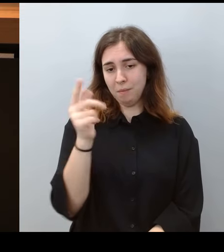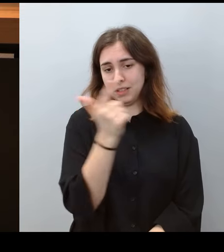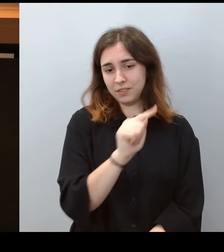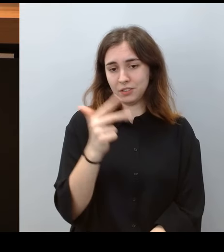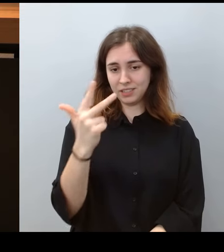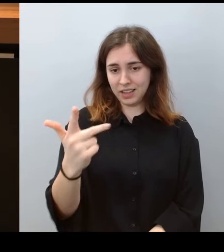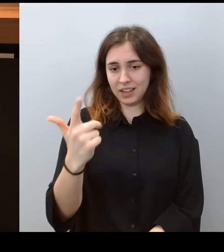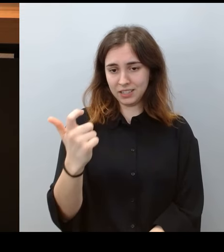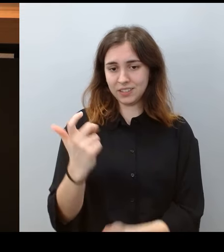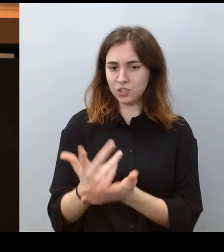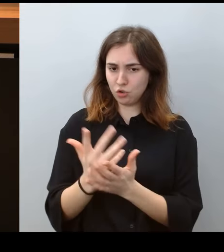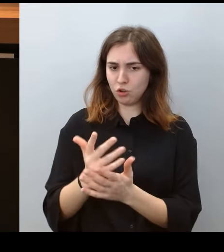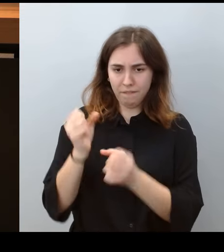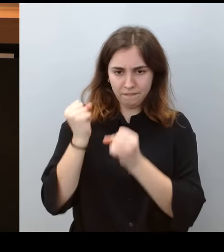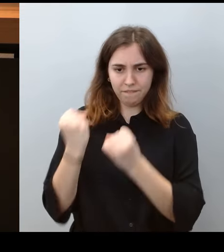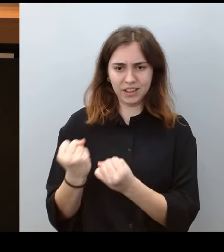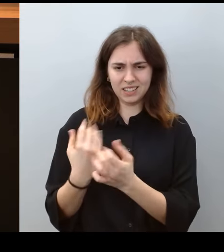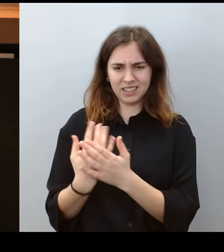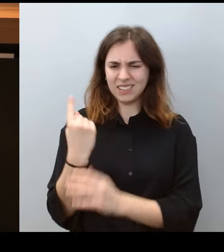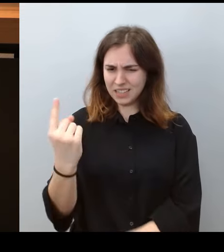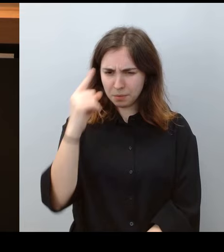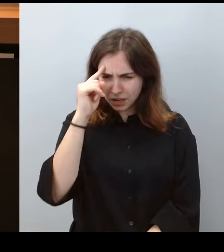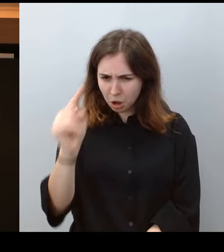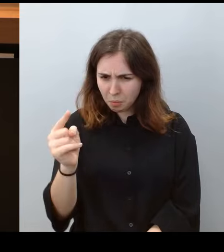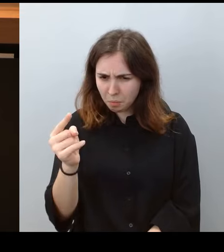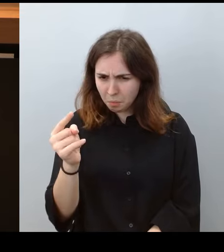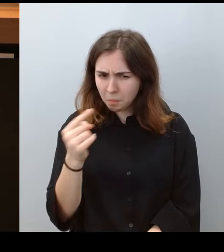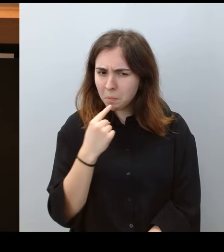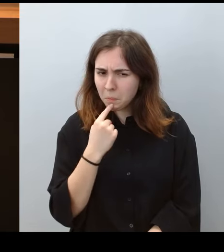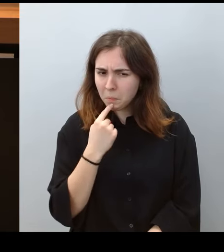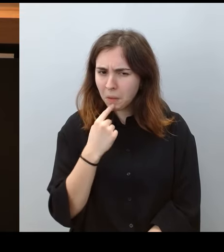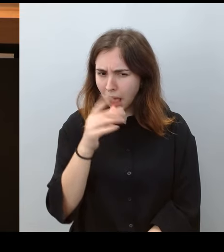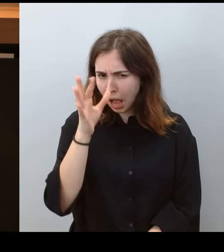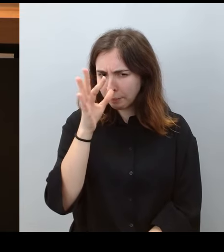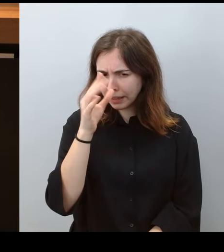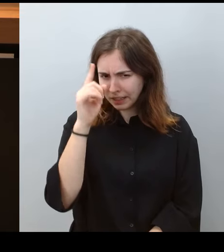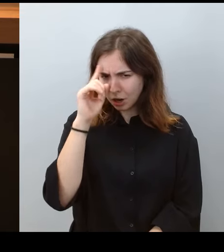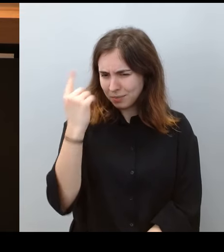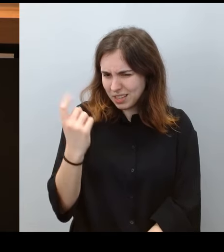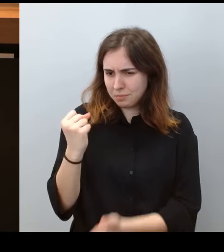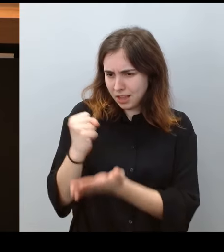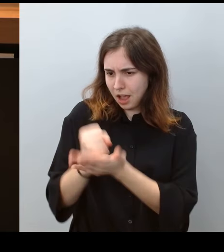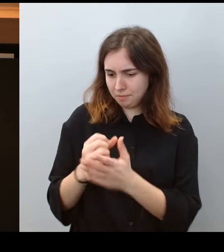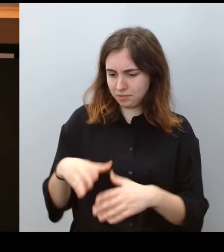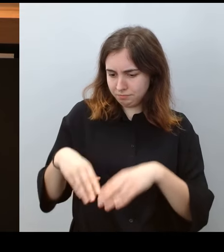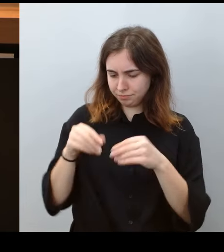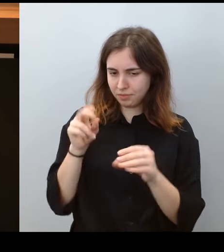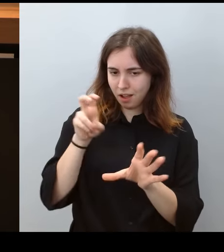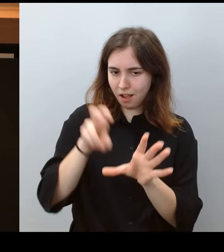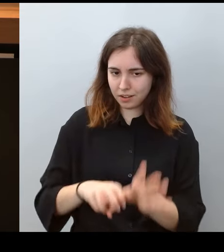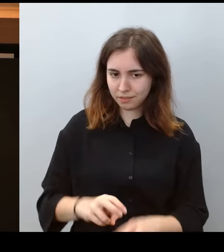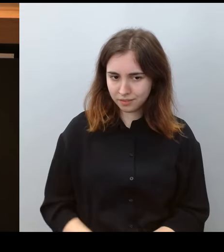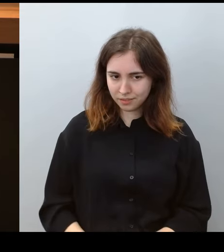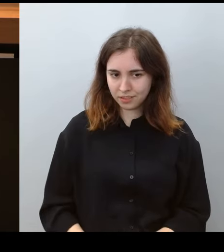Ende. Ich weiß gar nicht mehr seit April jedenfalls im Amt. Also schmücken Sie sich mal nicht mit fremden Federn